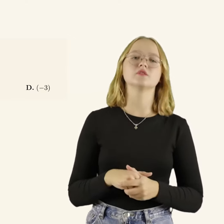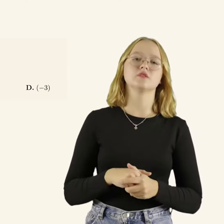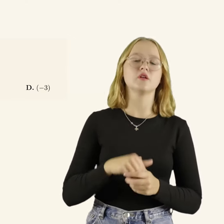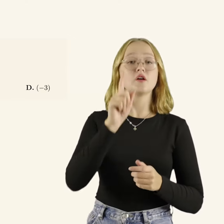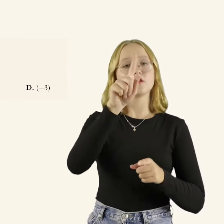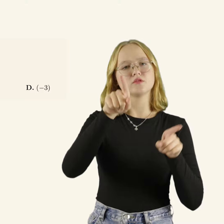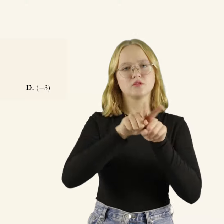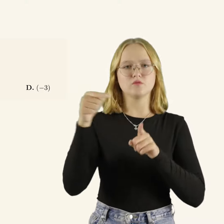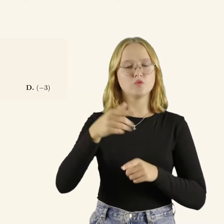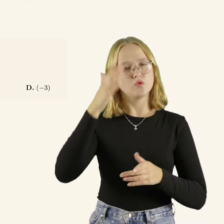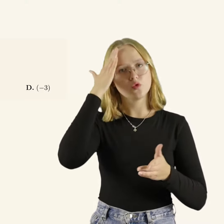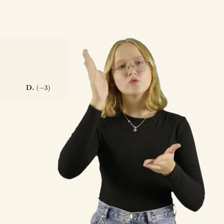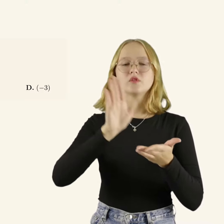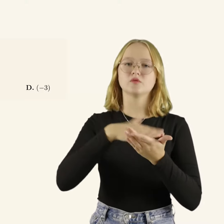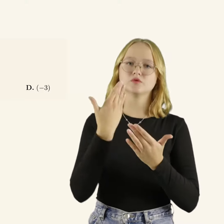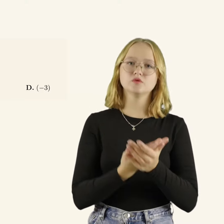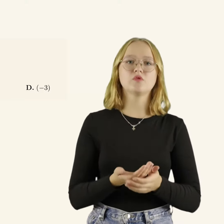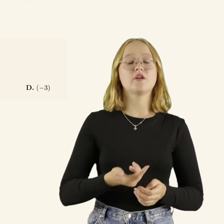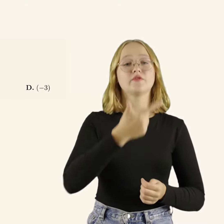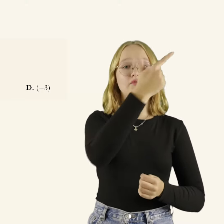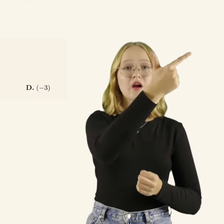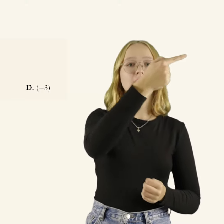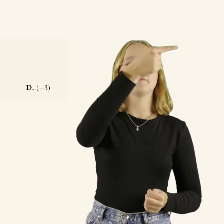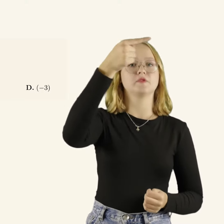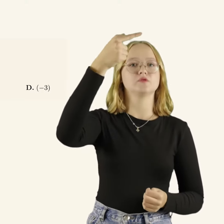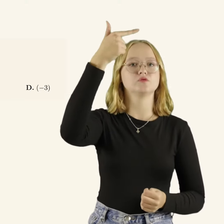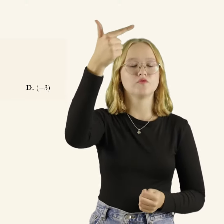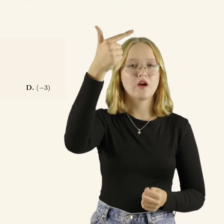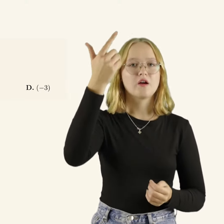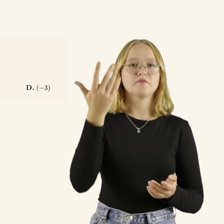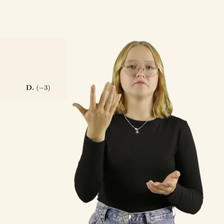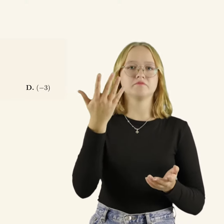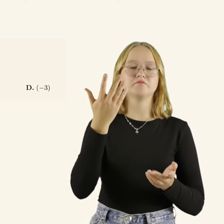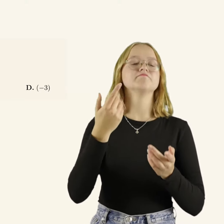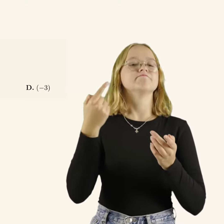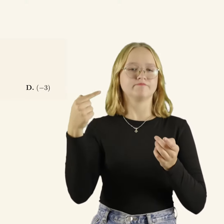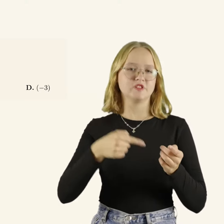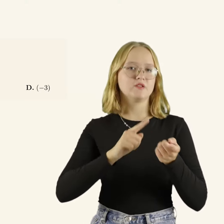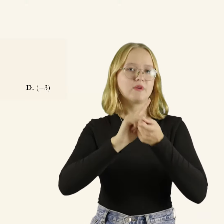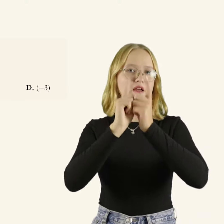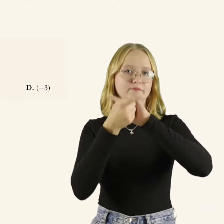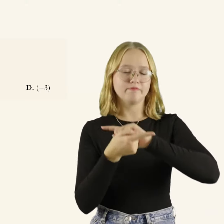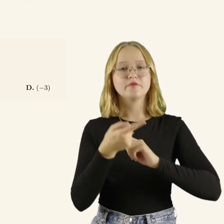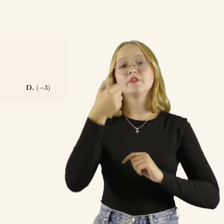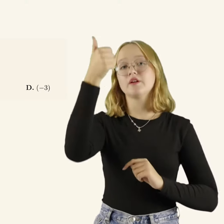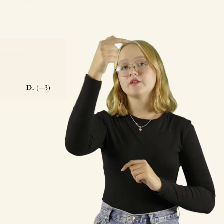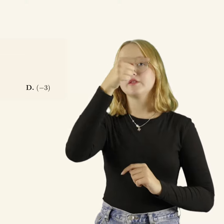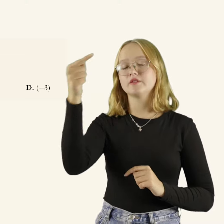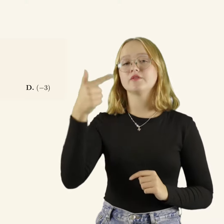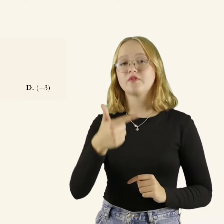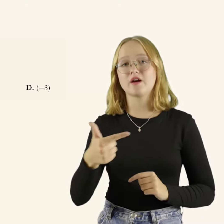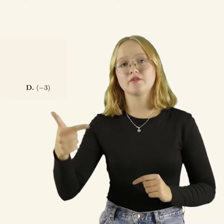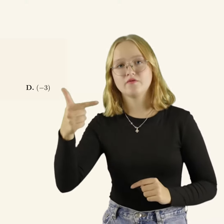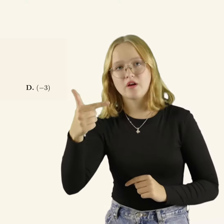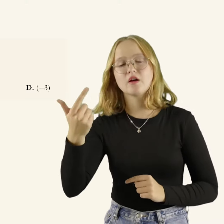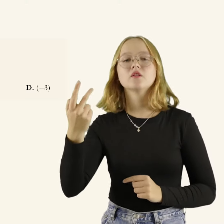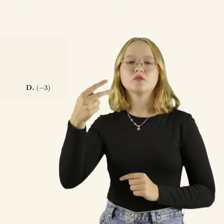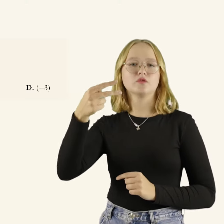ale też musisz umieć, na przykład 2 do potęgi -2, to inaczej ½ do potęgi 2